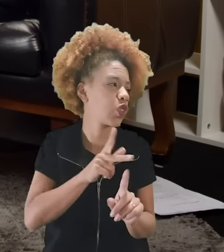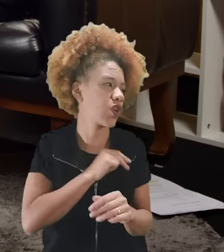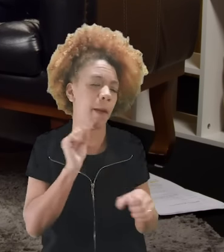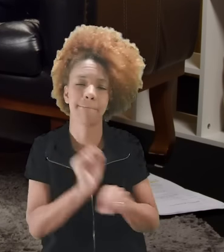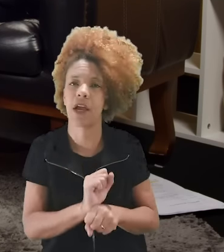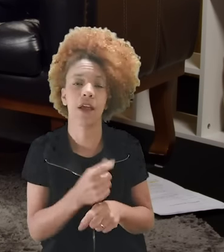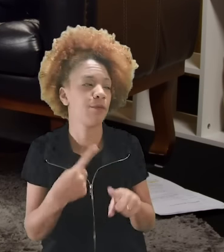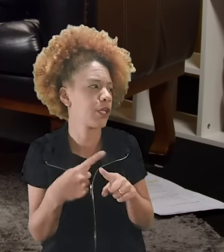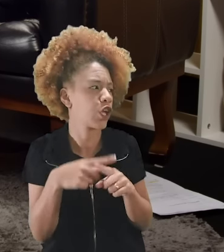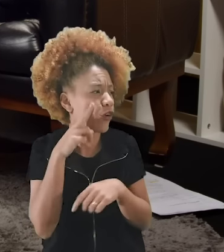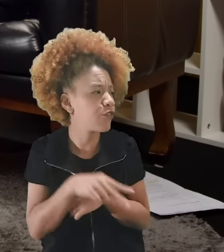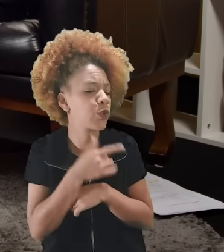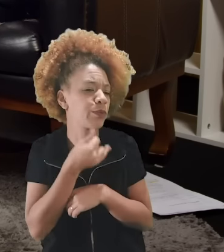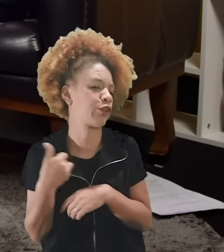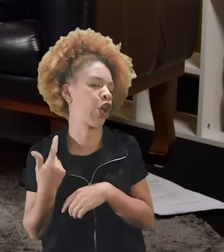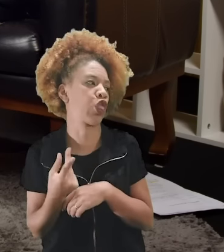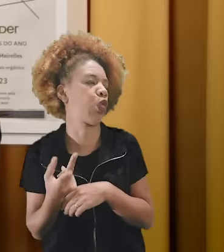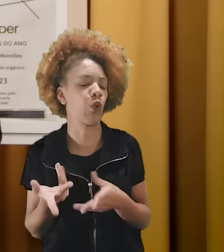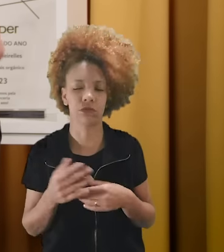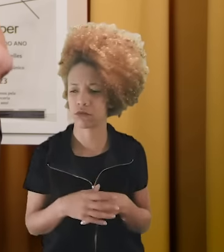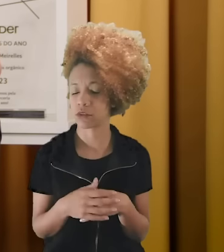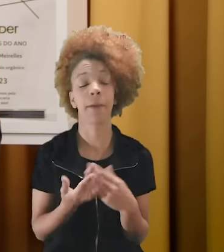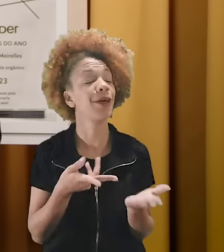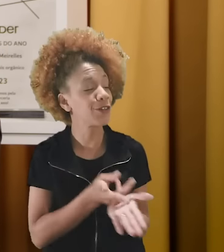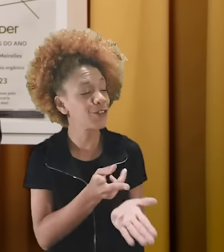parei de jogar por causa que eu vi que os moleques que matava tinha 12 anos de idade mas continua